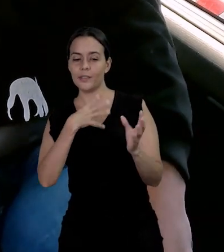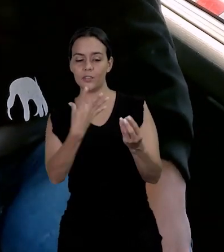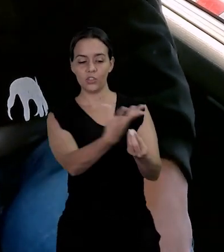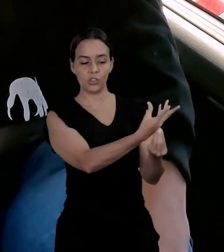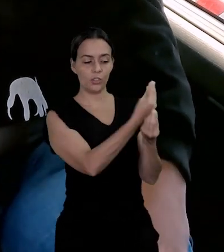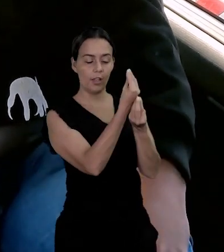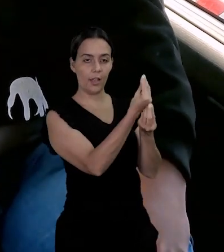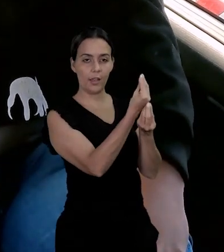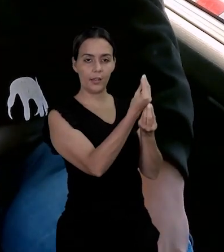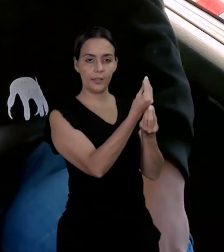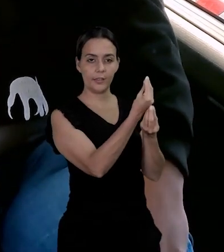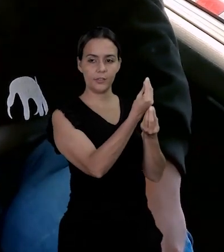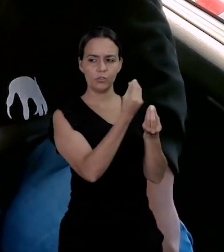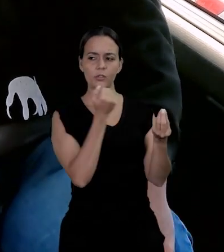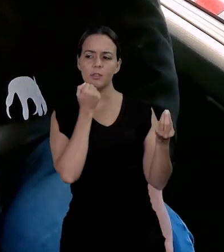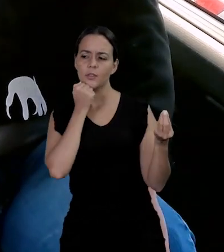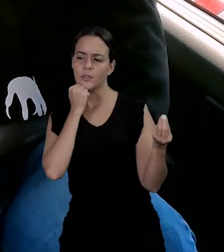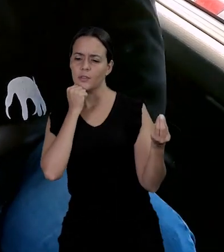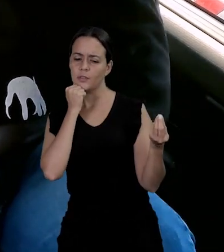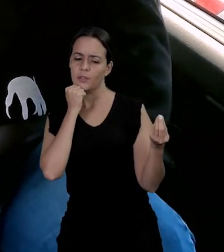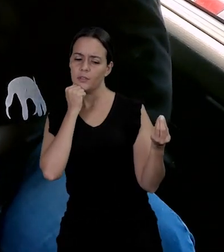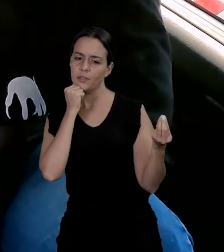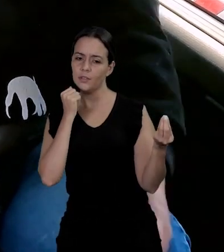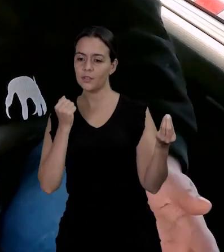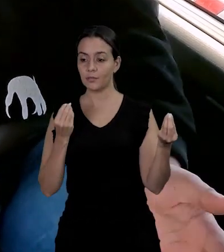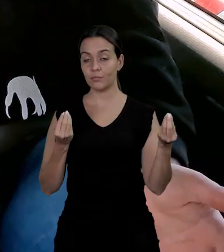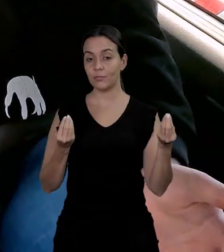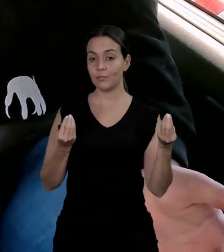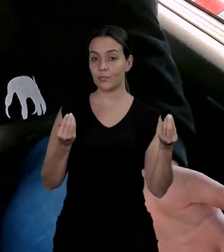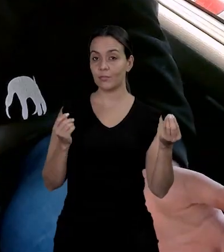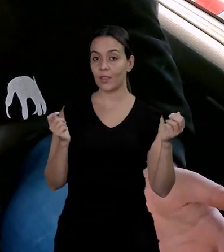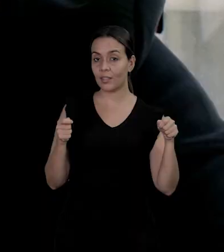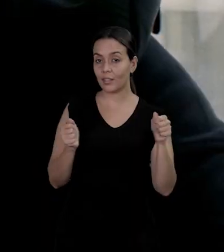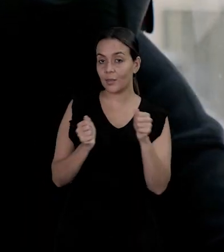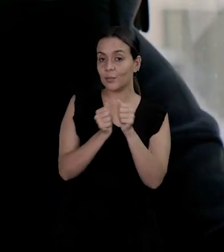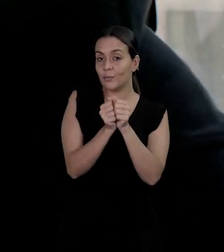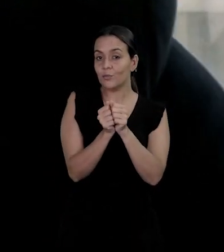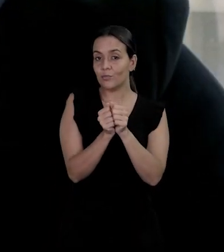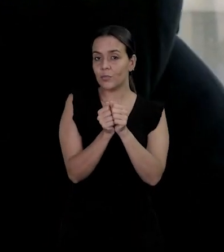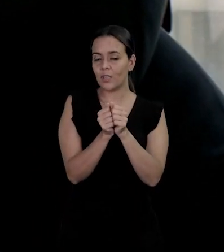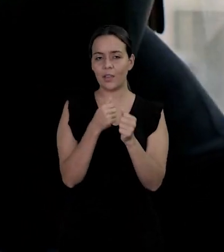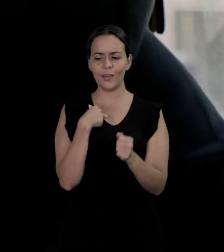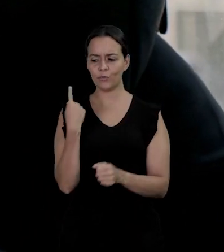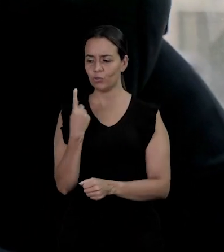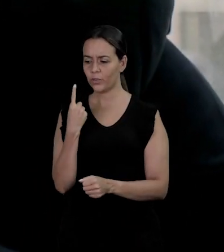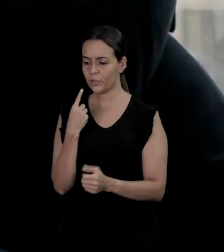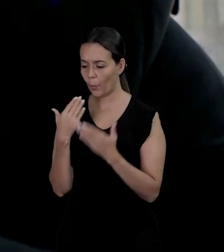arte e ciência podem ser a mesma coisa. São 2 lados da mesma moeda. Eu não consigo ter essa discussão sozinho,